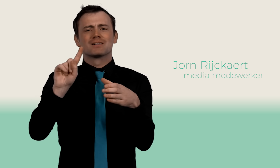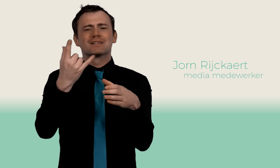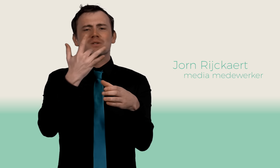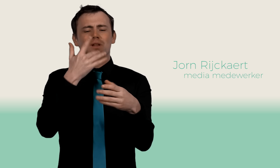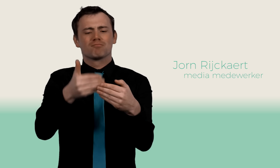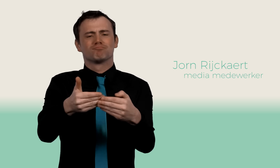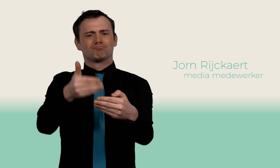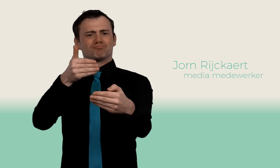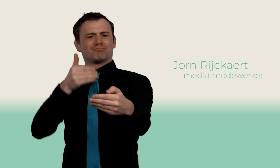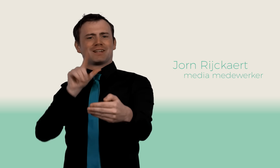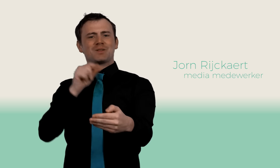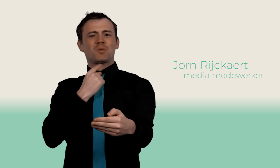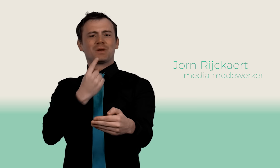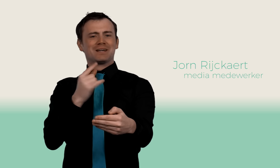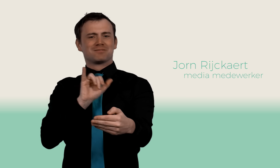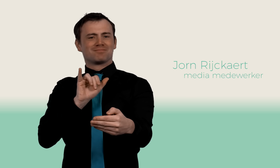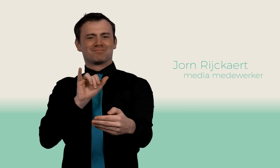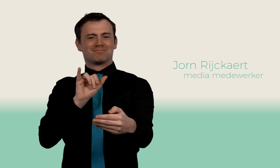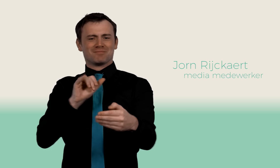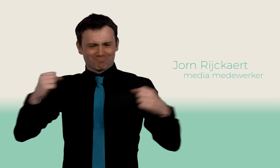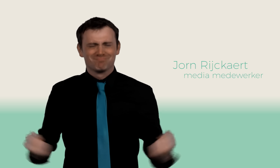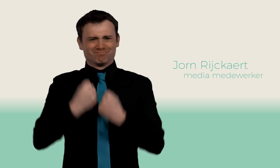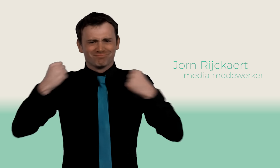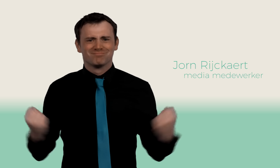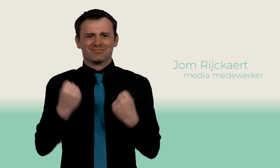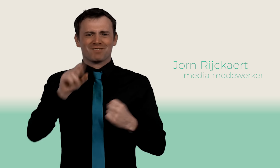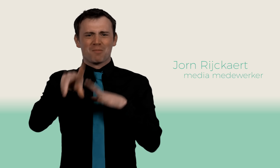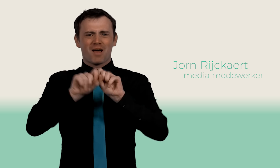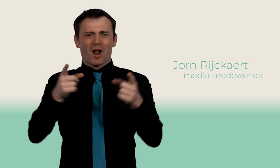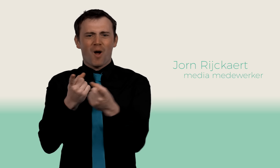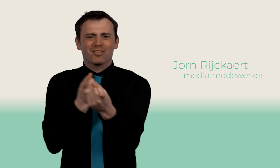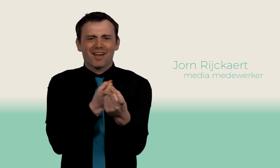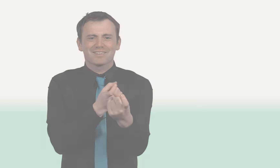Maar in de tien weken voor de feestdag, gaan we ons eerst opwarmen met VGT-uitdagingen.